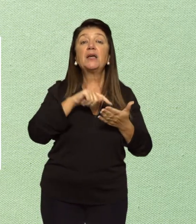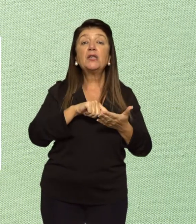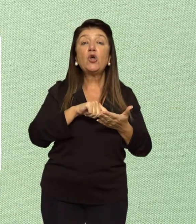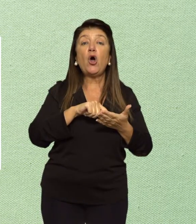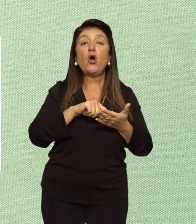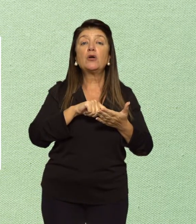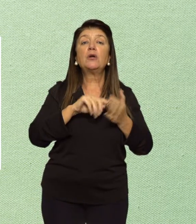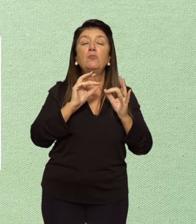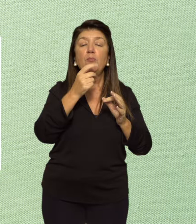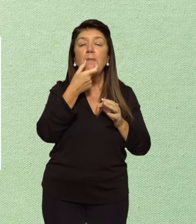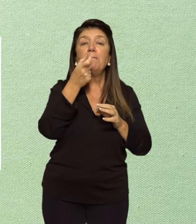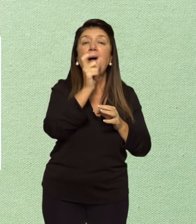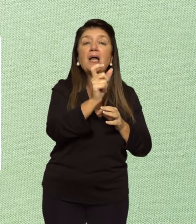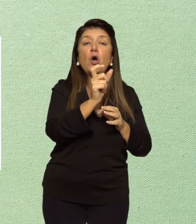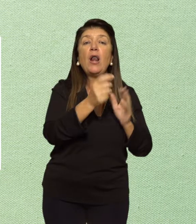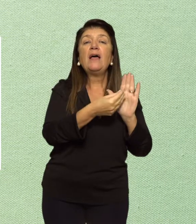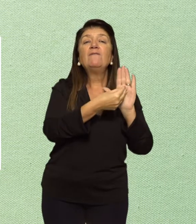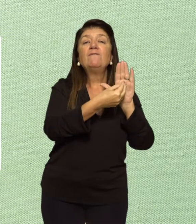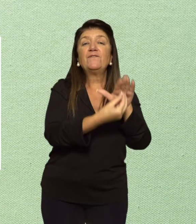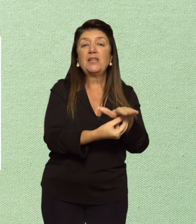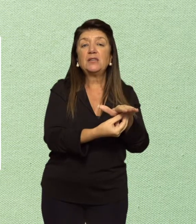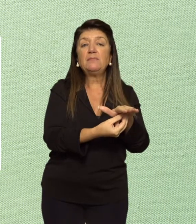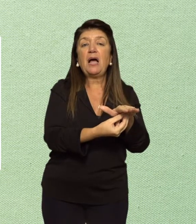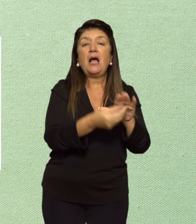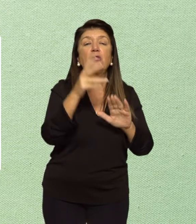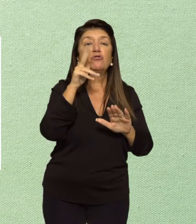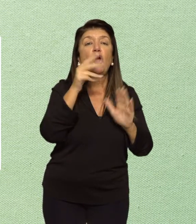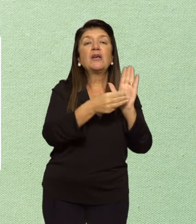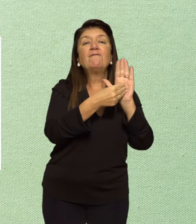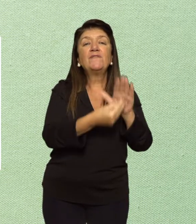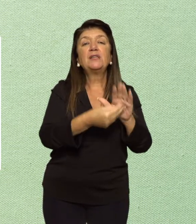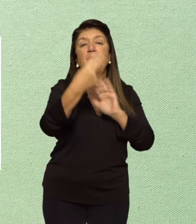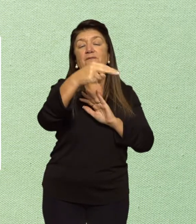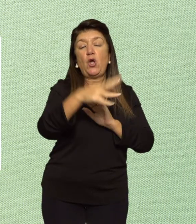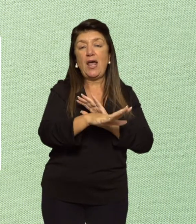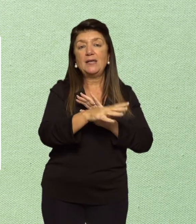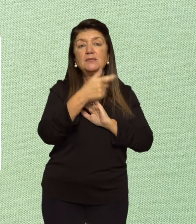di violenza no? Quindi le donne sono vittime e ritorna un po' a questa narrazione per cui c'è un